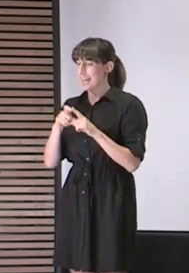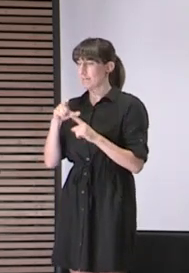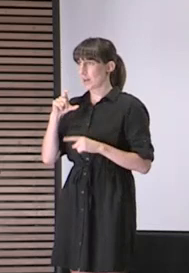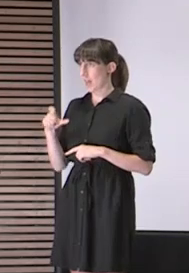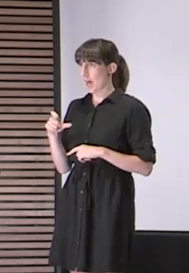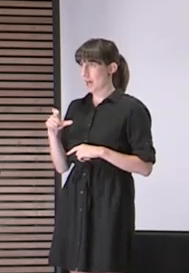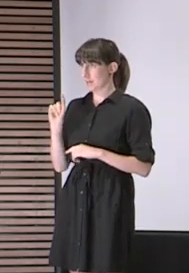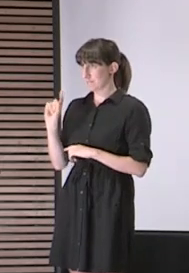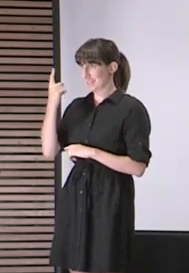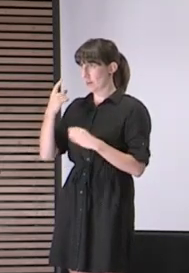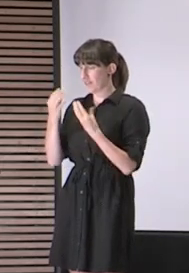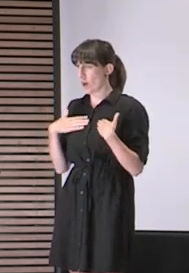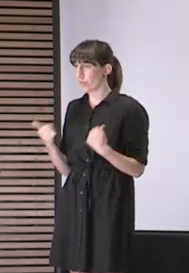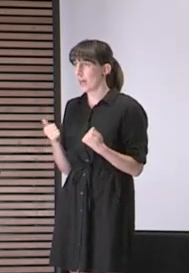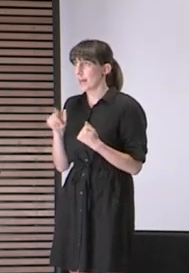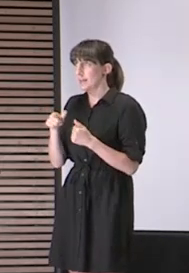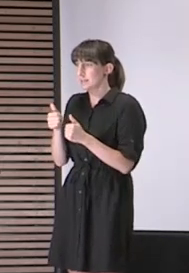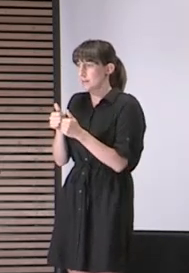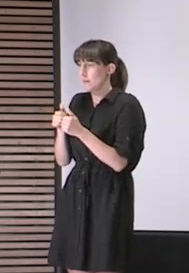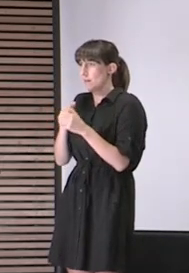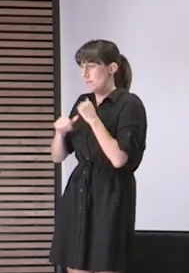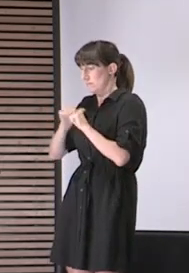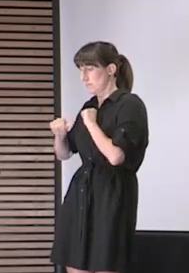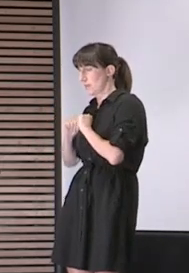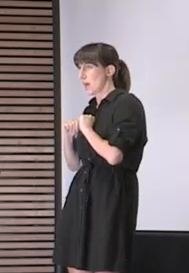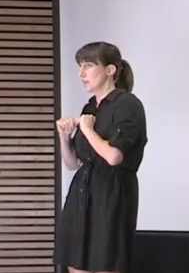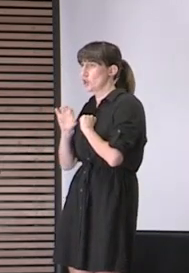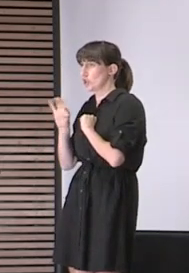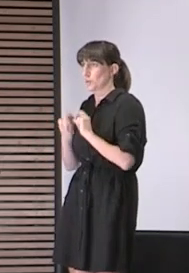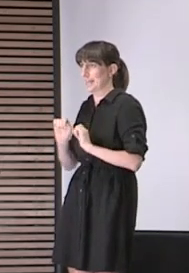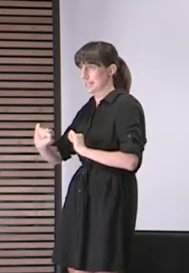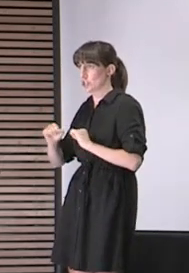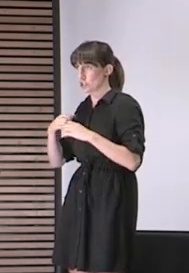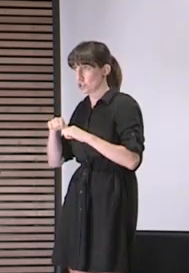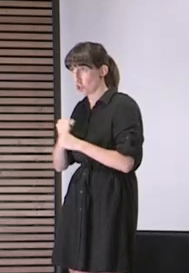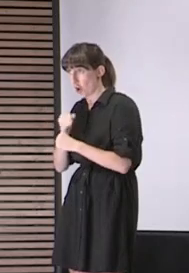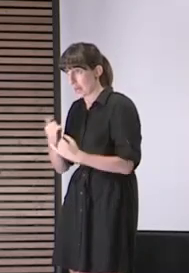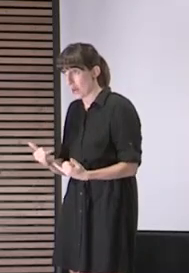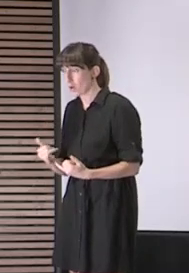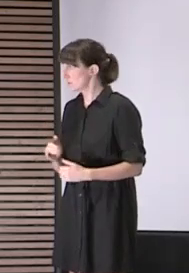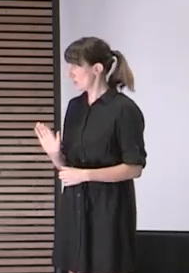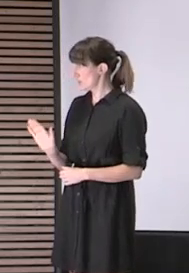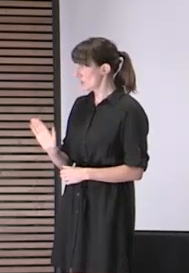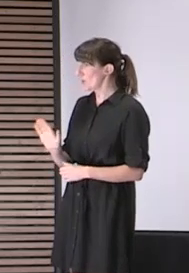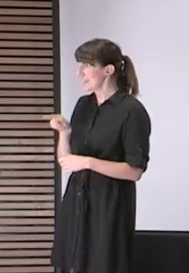ser un modelo a seguir. ¿Reconoce si no puede hacer su